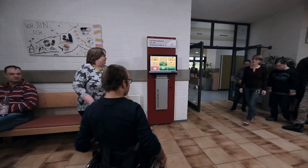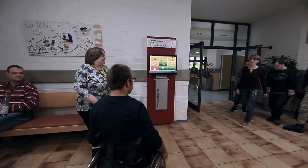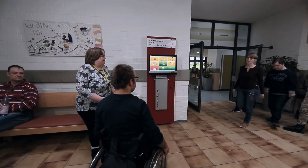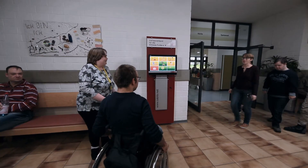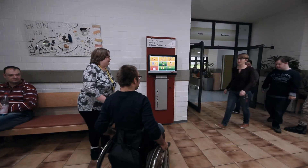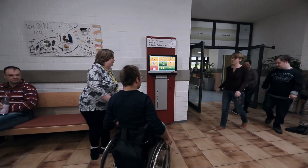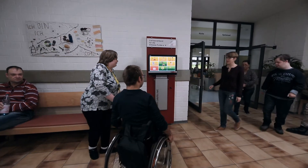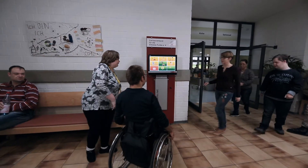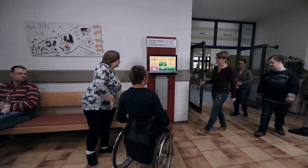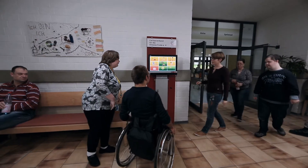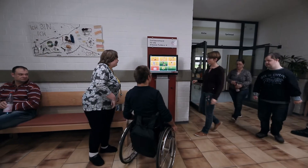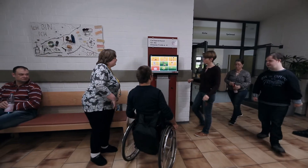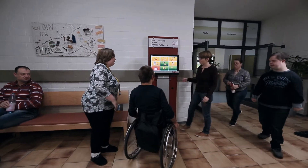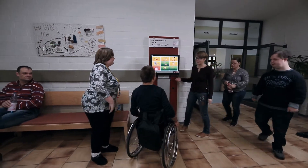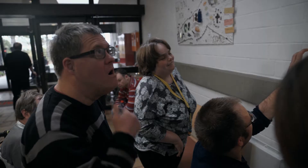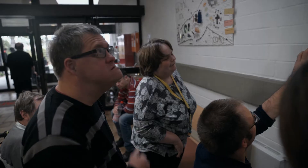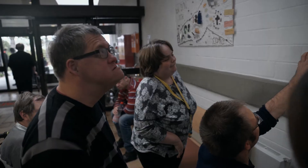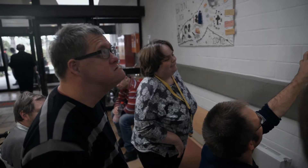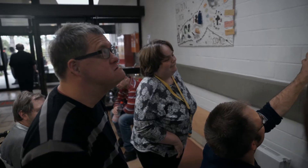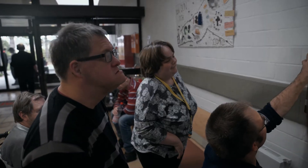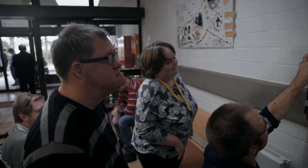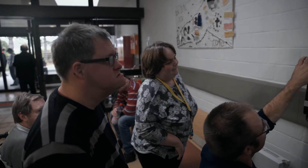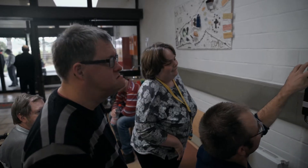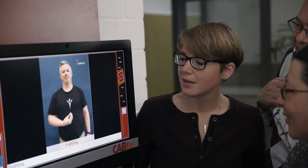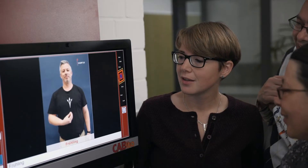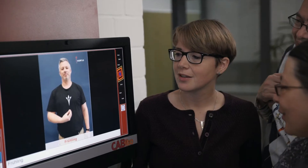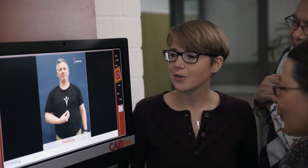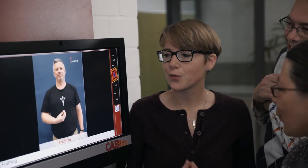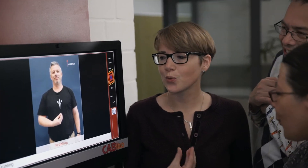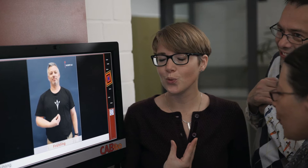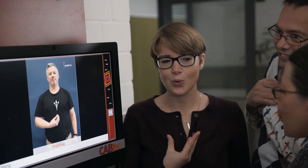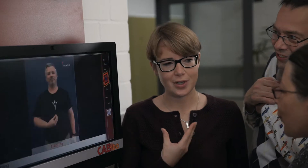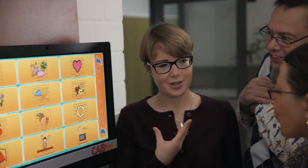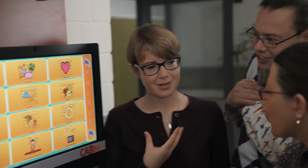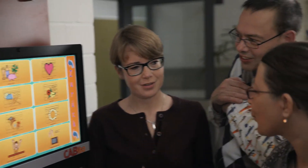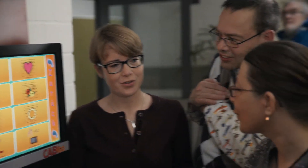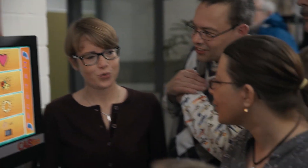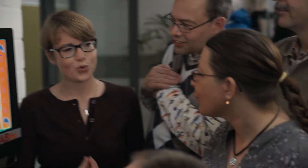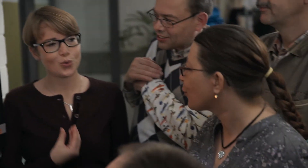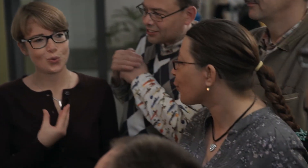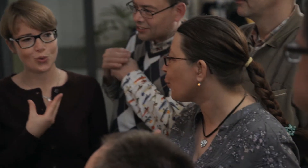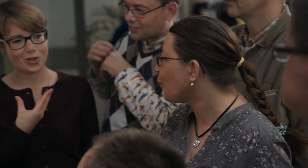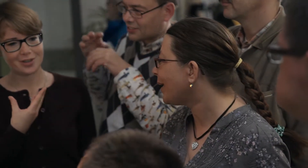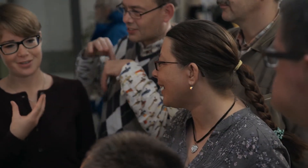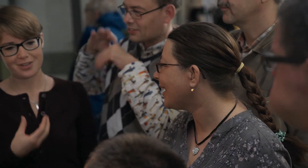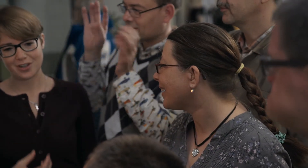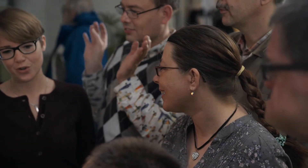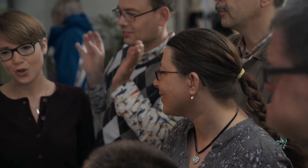"Wir gucken uns mal an, was die Gebärde des Monats ist." "Frühling" "Früüüh-ling, Früüühling, genau.